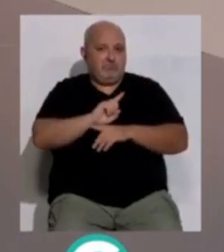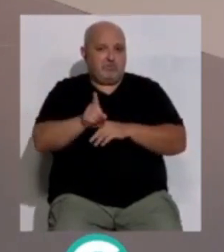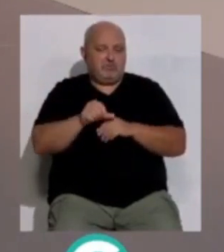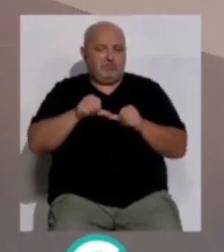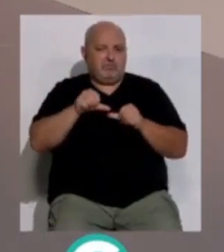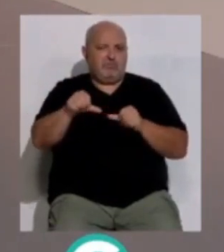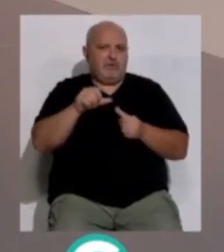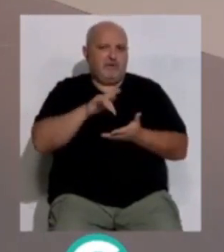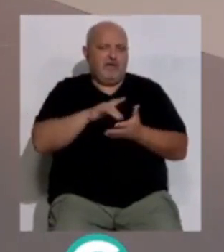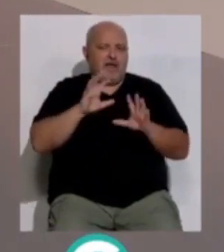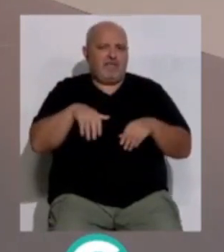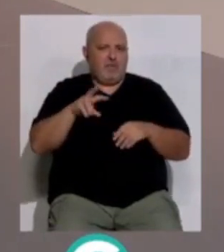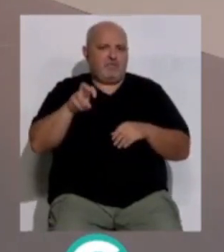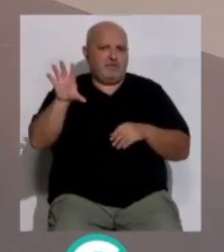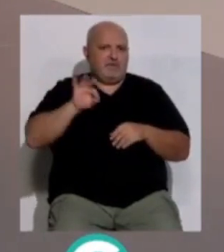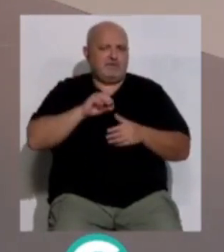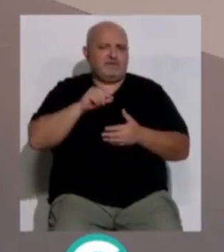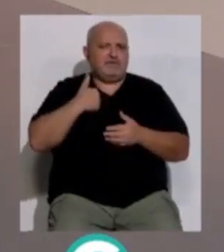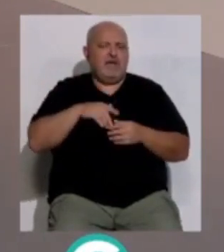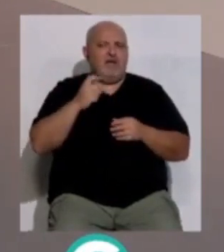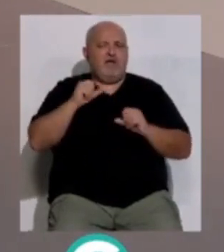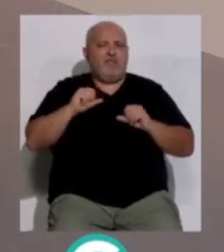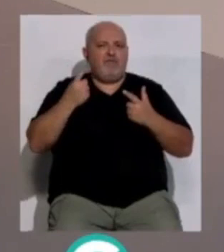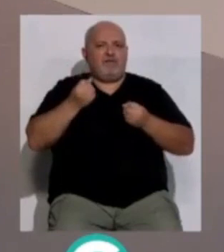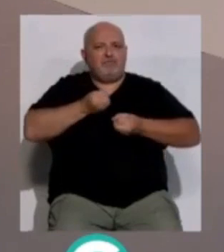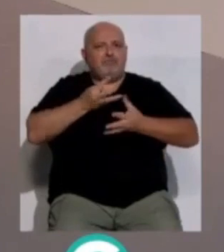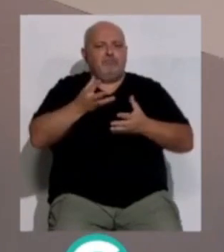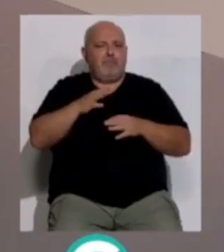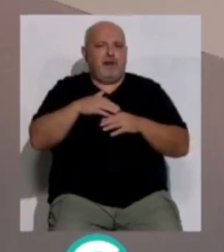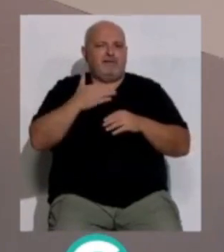nuevo jugador del Cádiz como decimos a falta de acceso oficial y tras pasar el pertinente